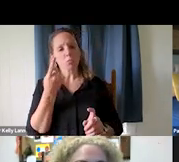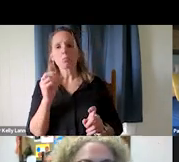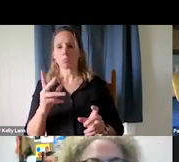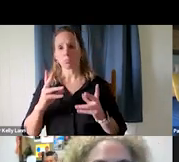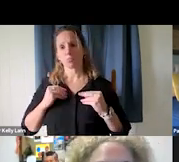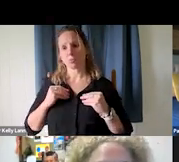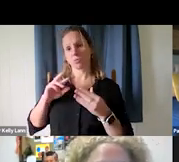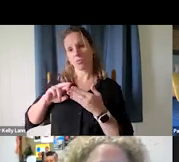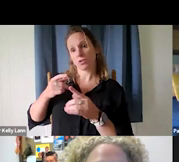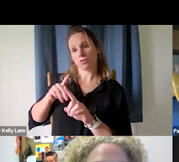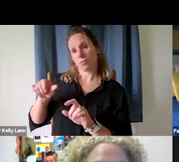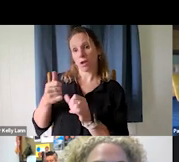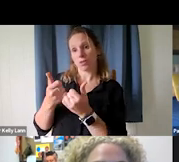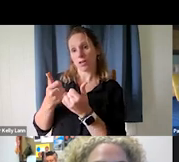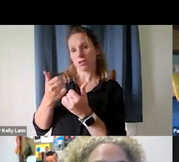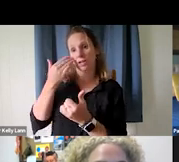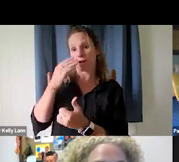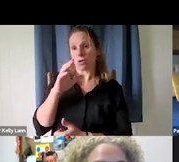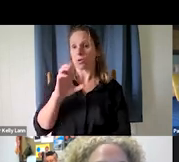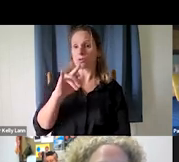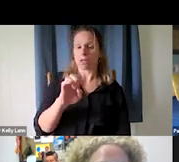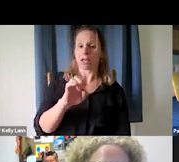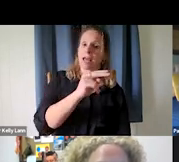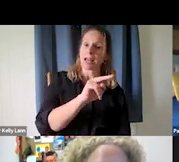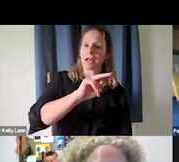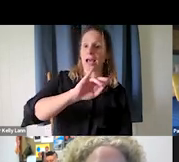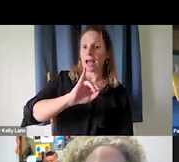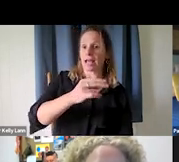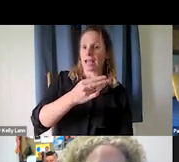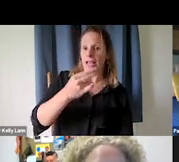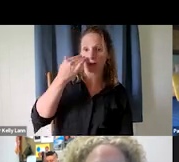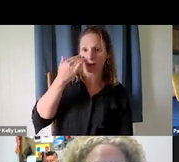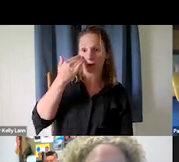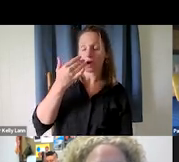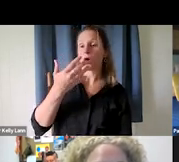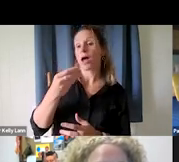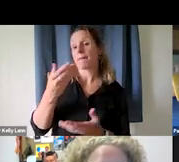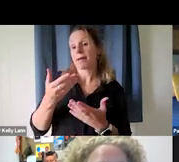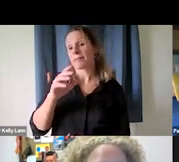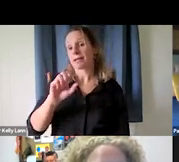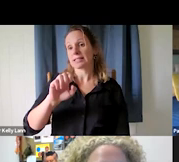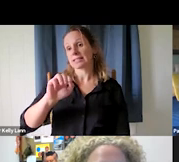He visto que ha citado los NIH y quizá incluso a SAMHSA. Háblenos un poco de eso,